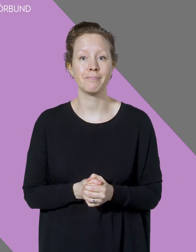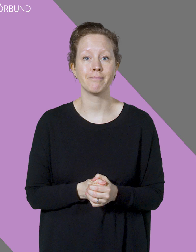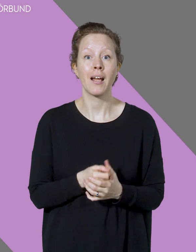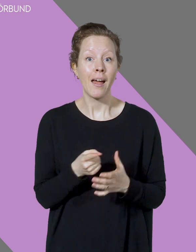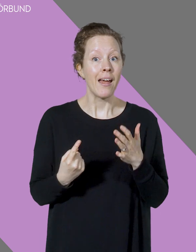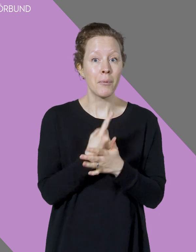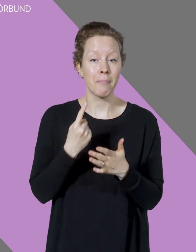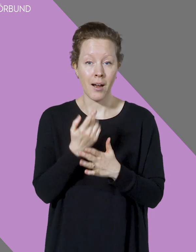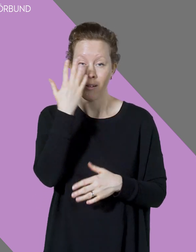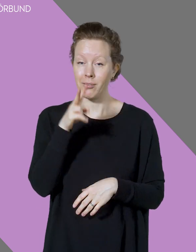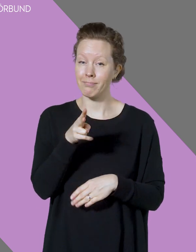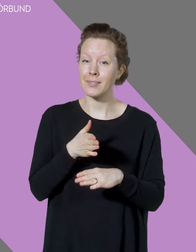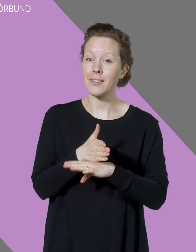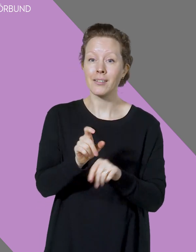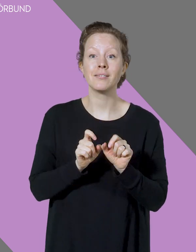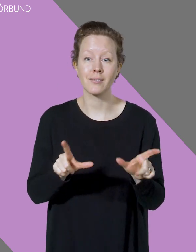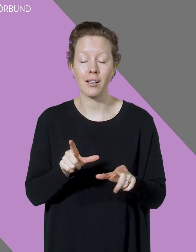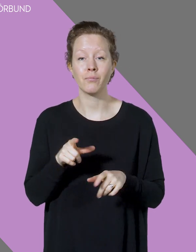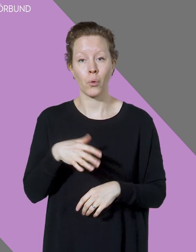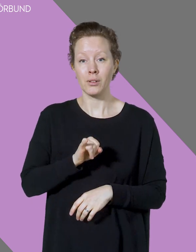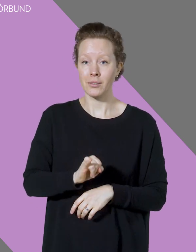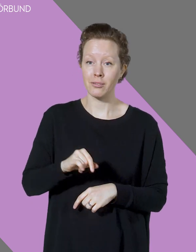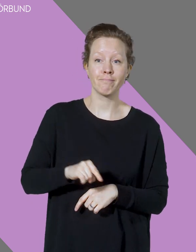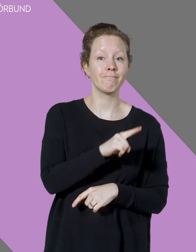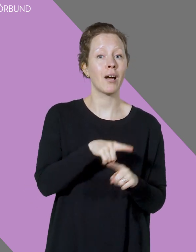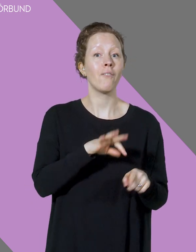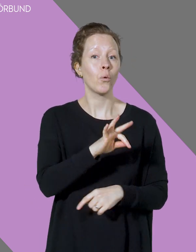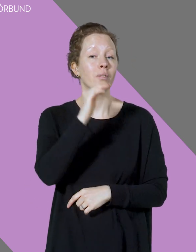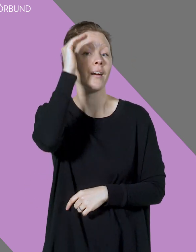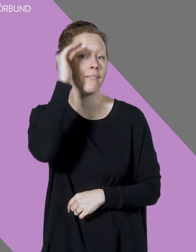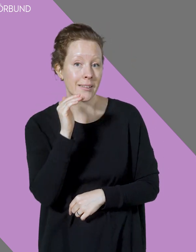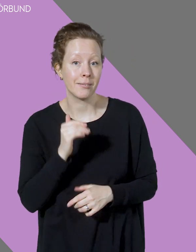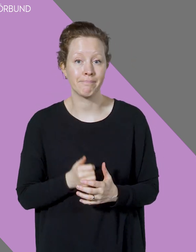Du kan se evenemanget i direktsändning kl. 18–19.30.